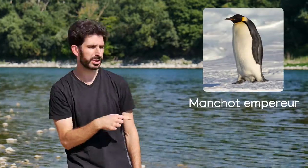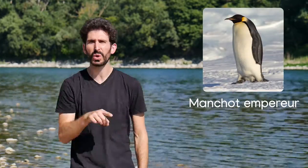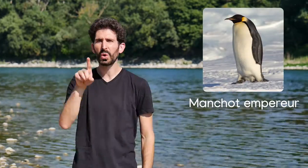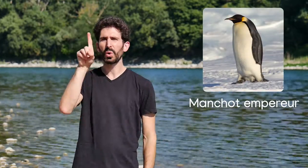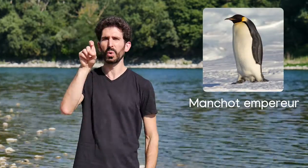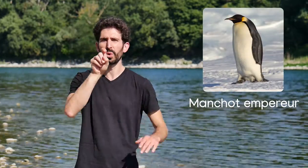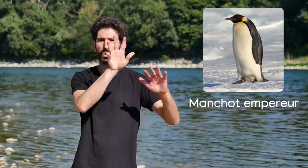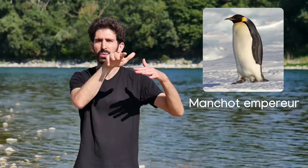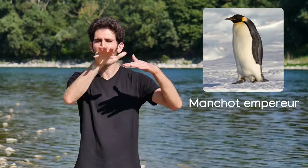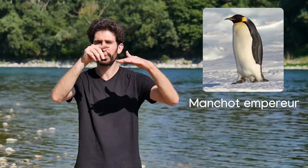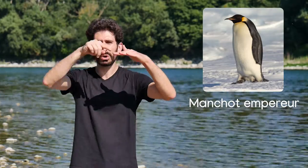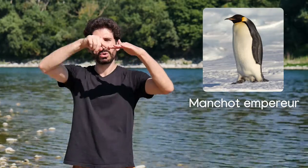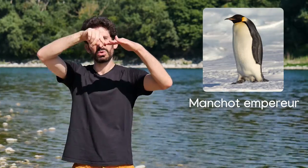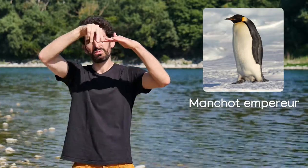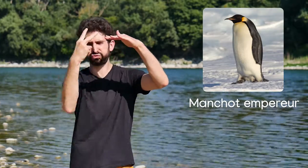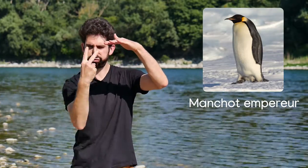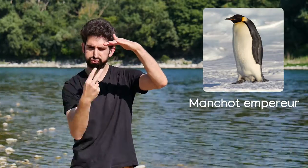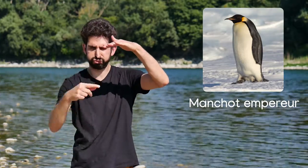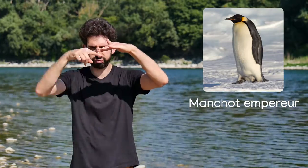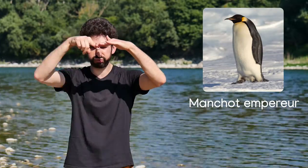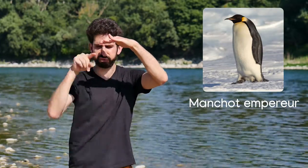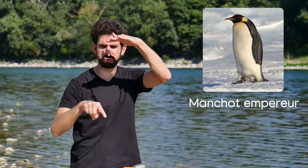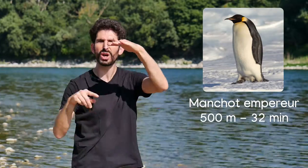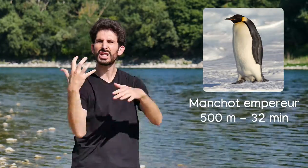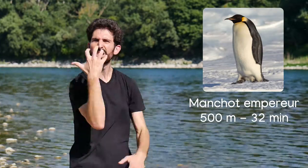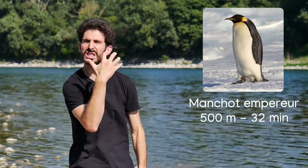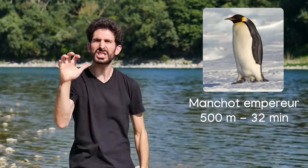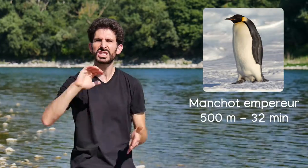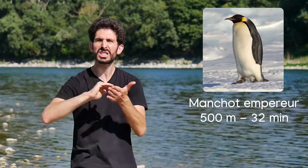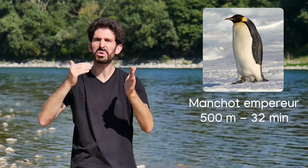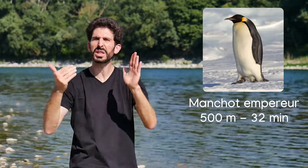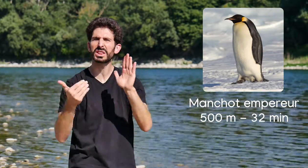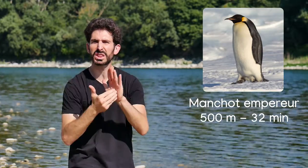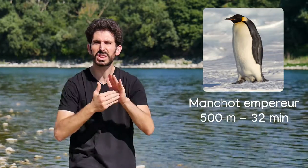nage jusqu'à 500 mètres de profondeur,